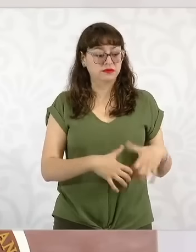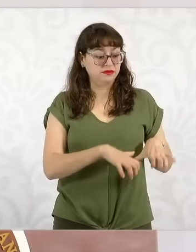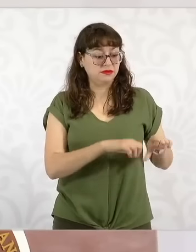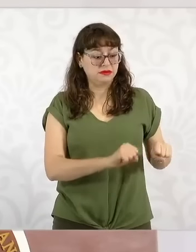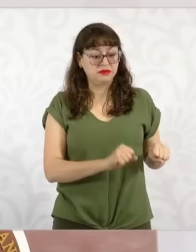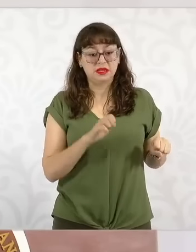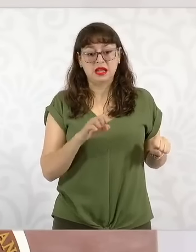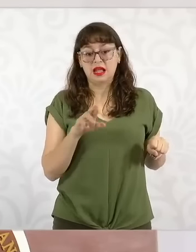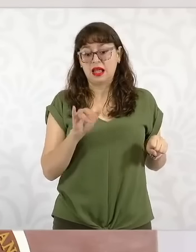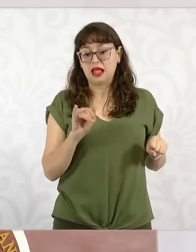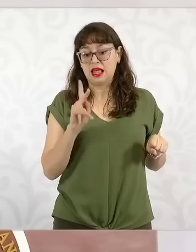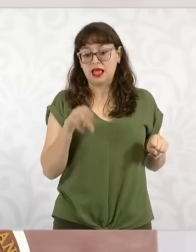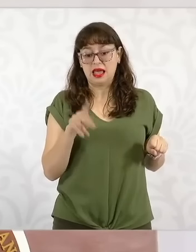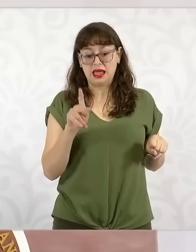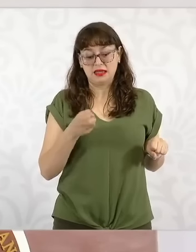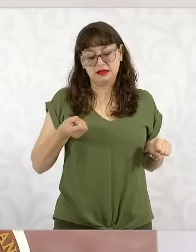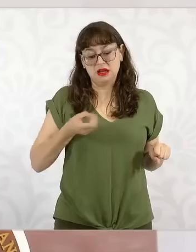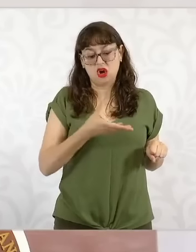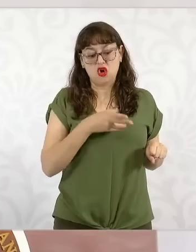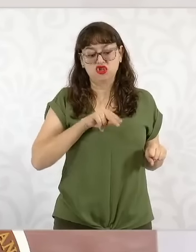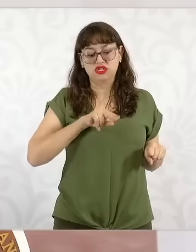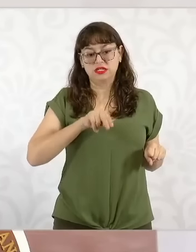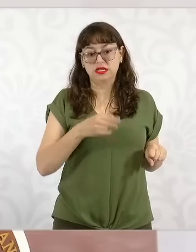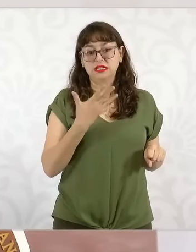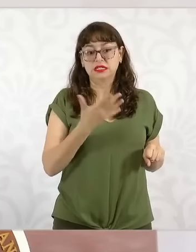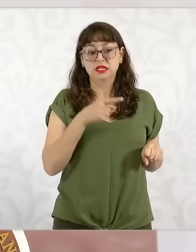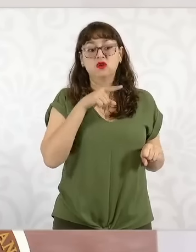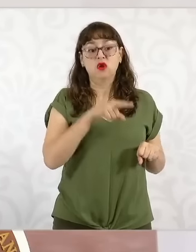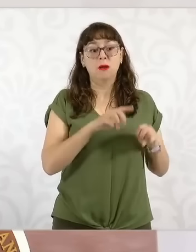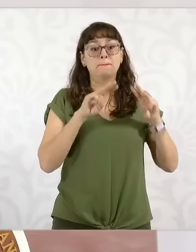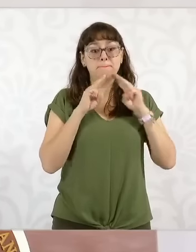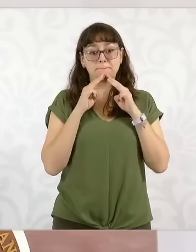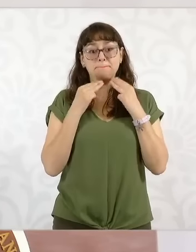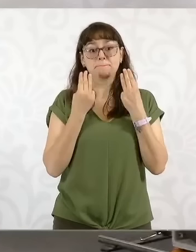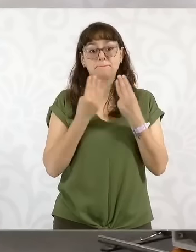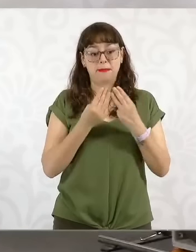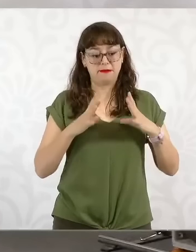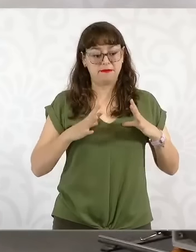Valencia Salazar alias, el 85, cofundador de Cártel Jalisco, ya declarado culpable en Estados